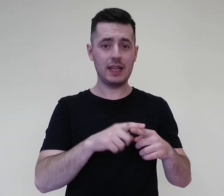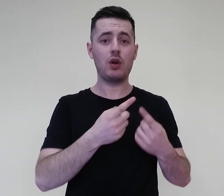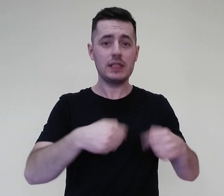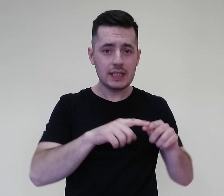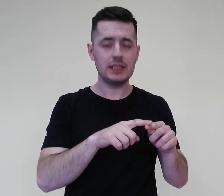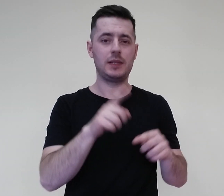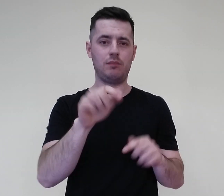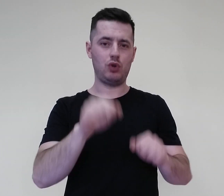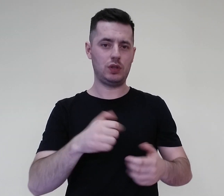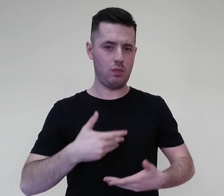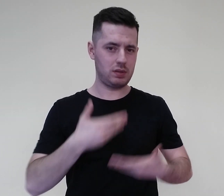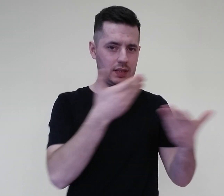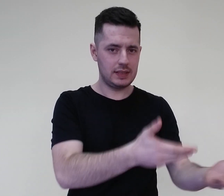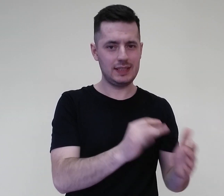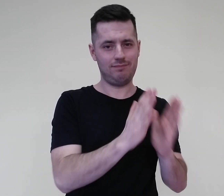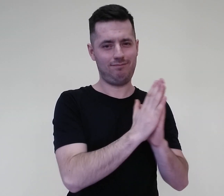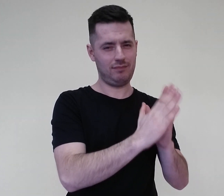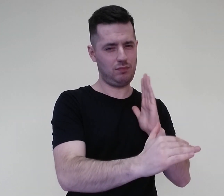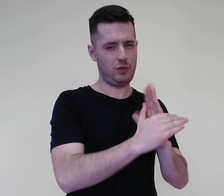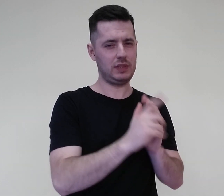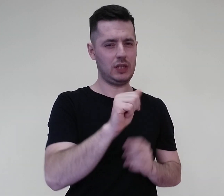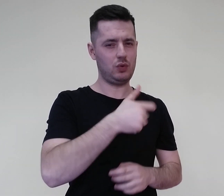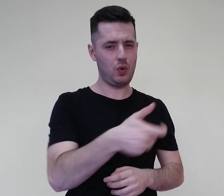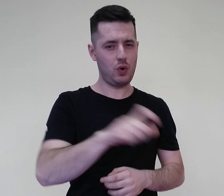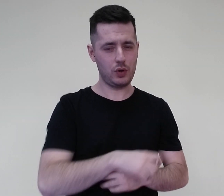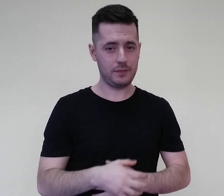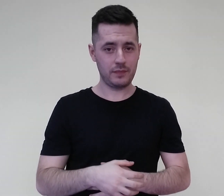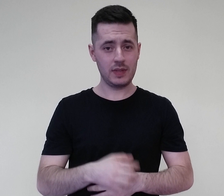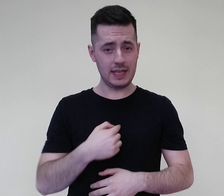Надо обратиться в такие организации и попросить помочь с финансированием дороги до форума и обратно.